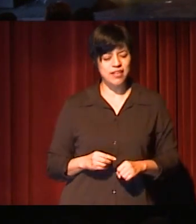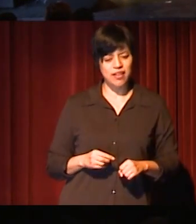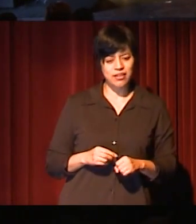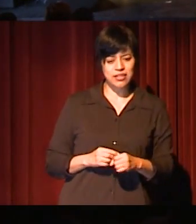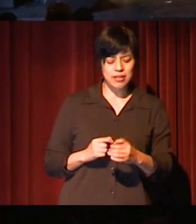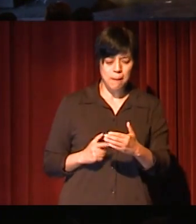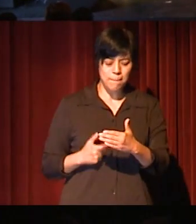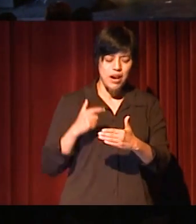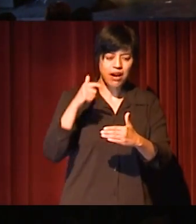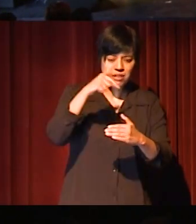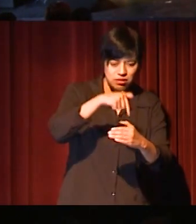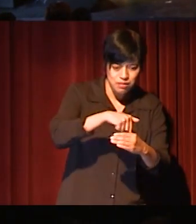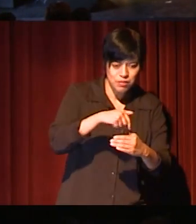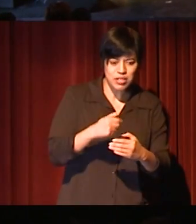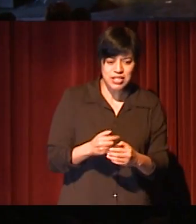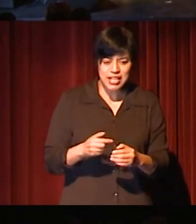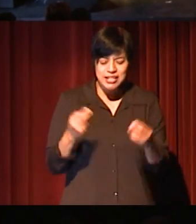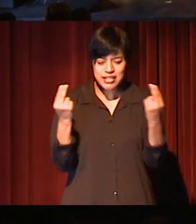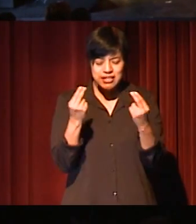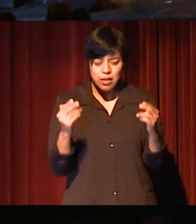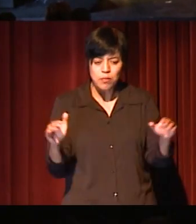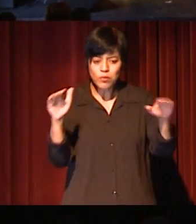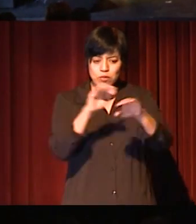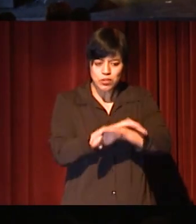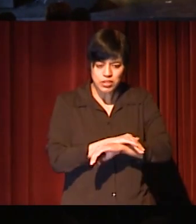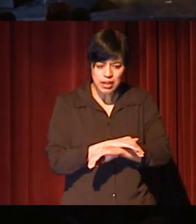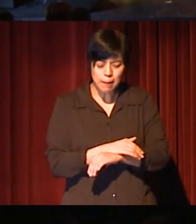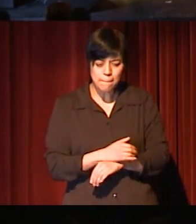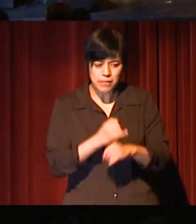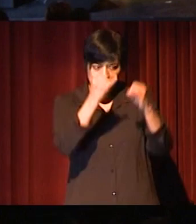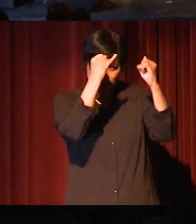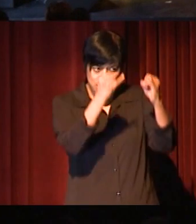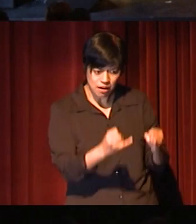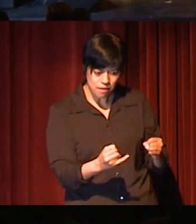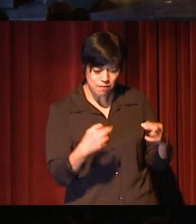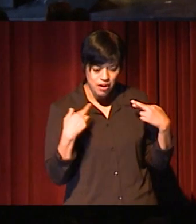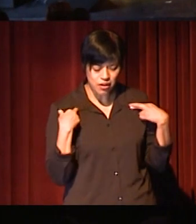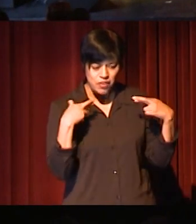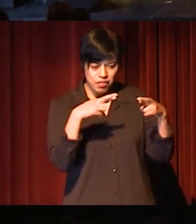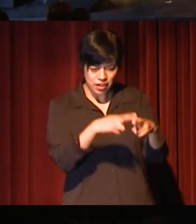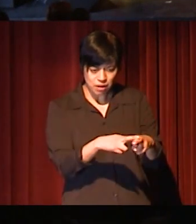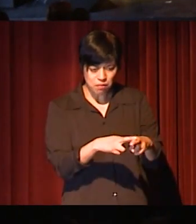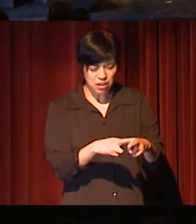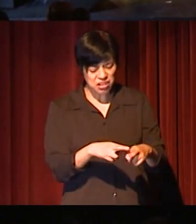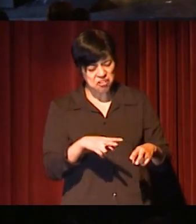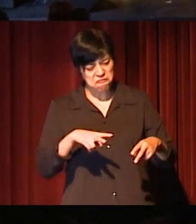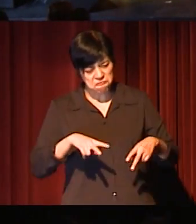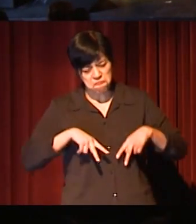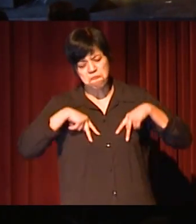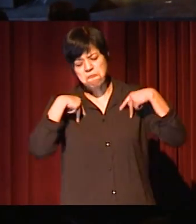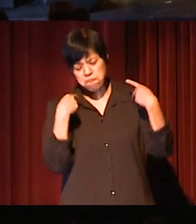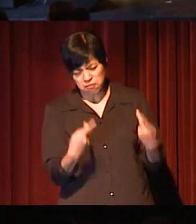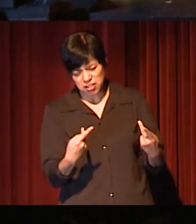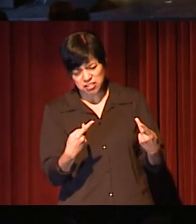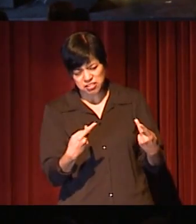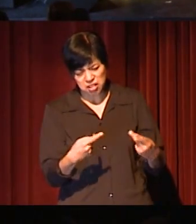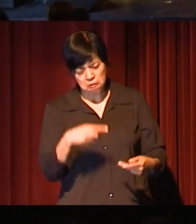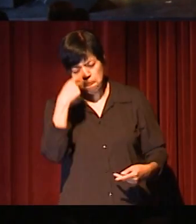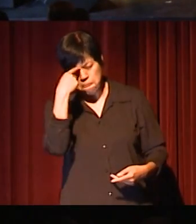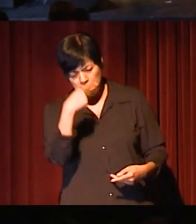es indispensable cambiar la imagen, ese estereotipo del maestro como el que no lo logró, el que se fue por lo fácil